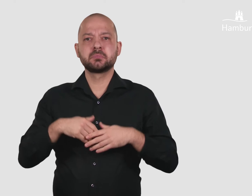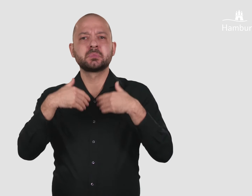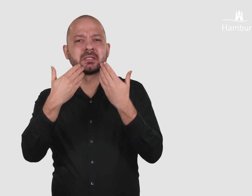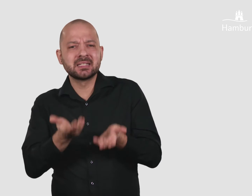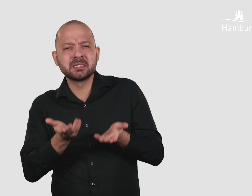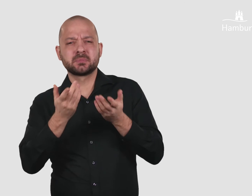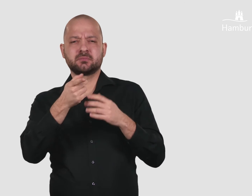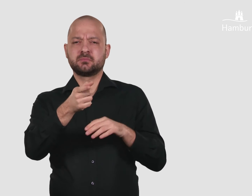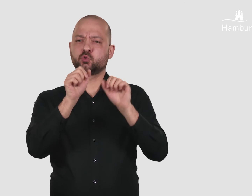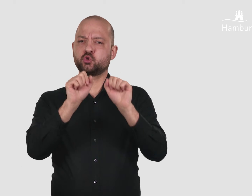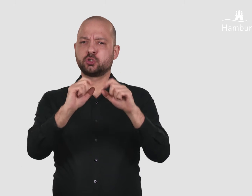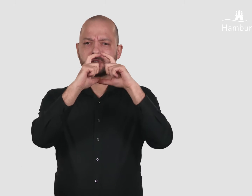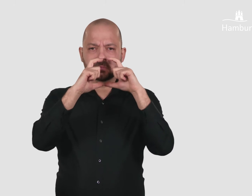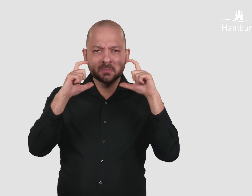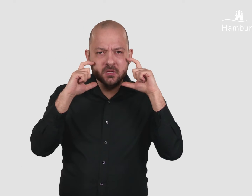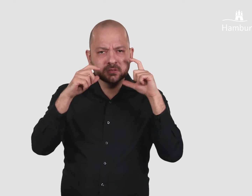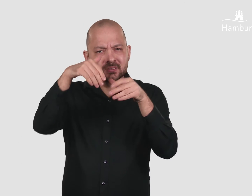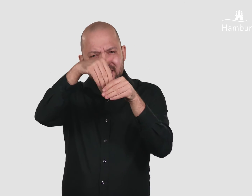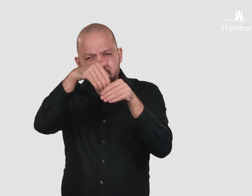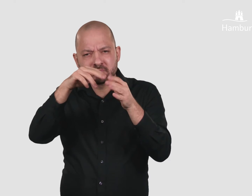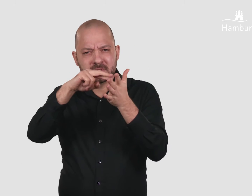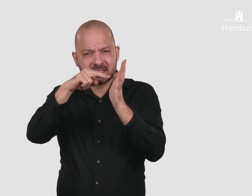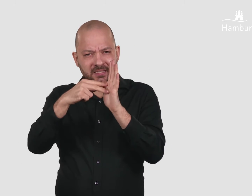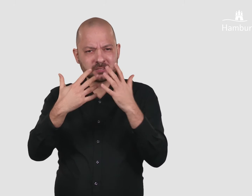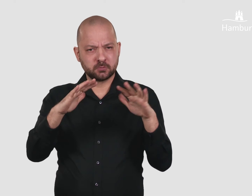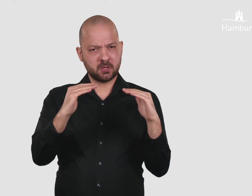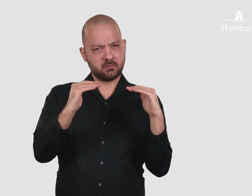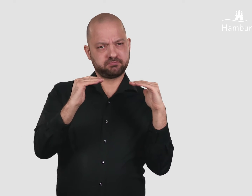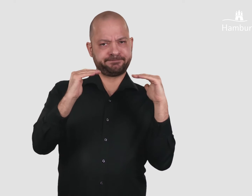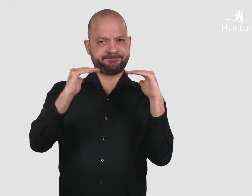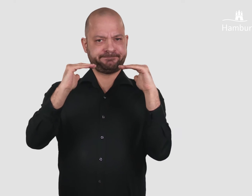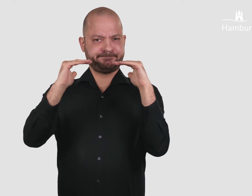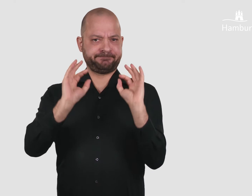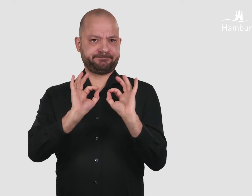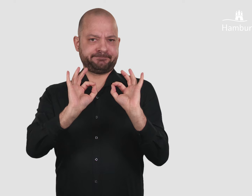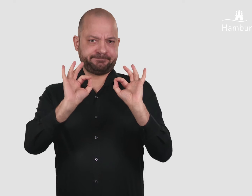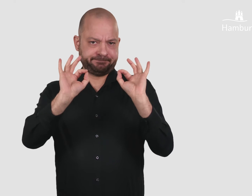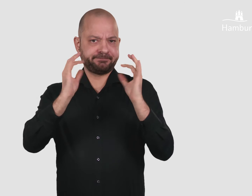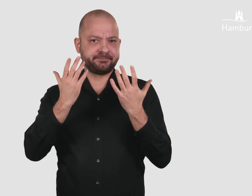oder eine Schutzmaske mit technisch höherwertigem Schutzstandard,